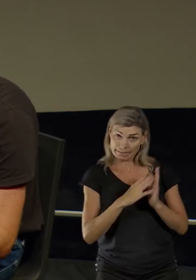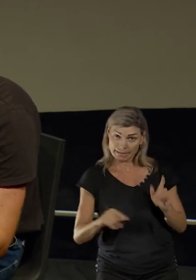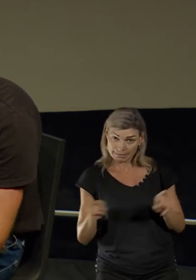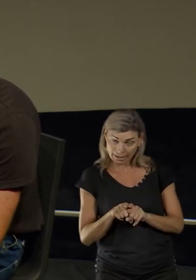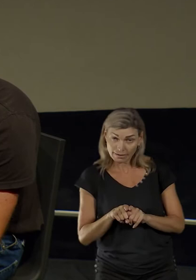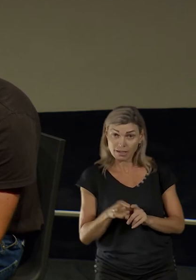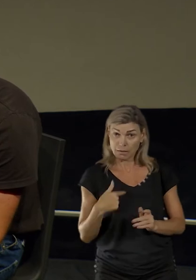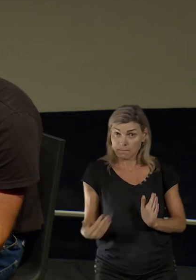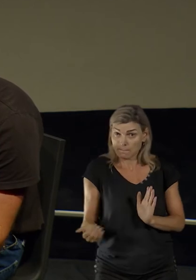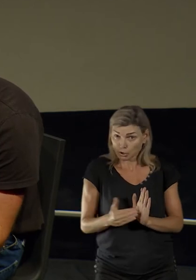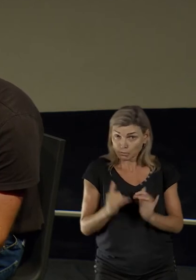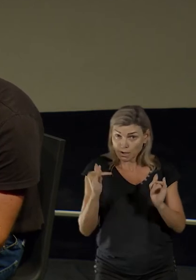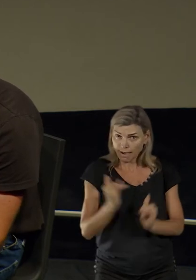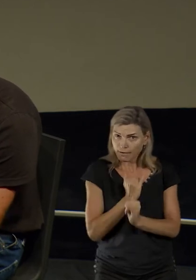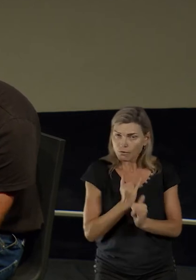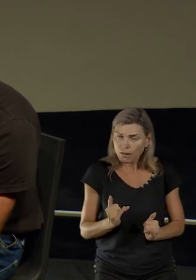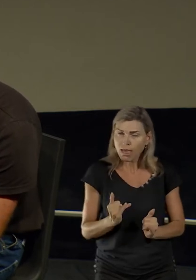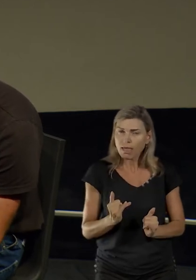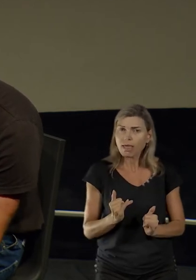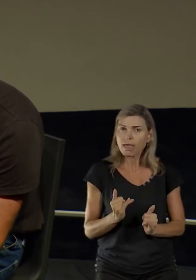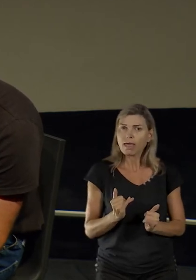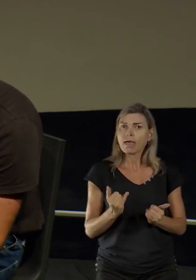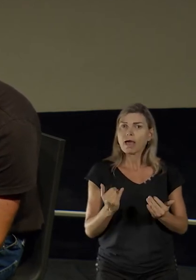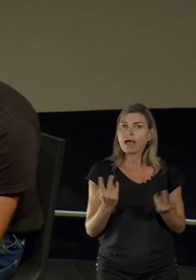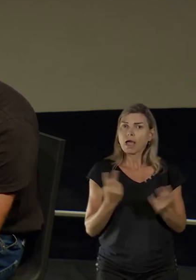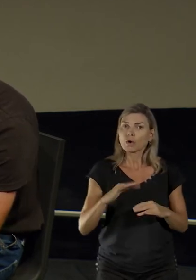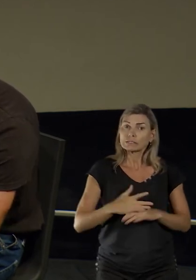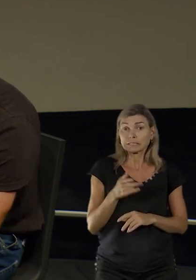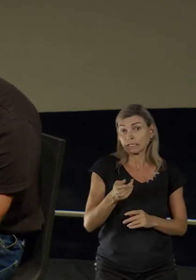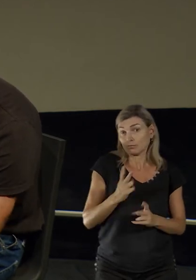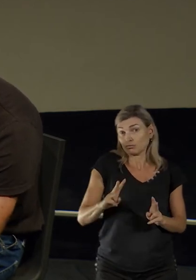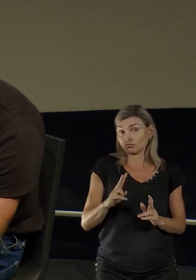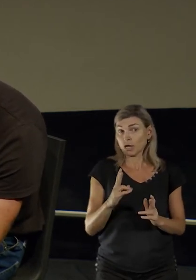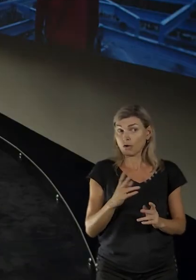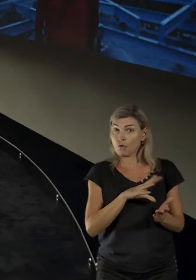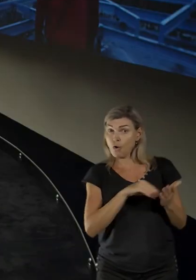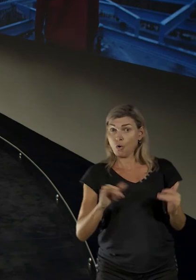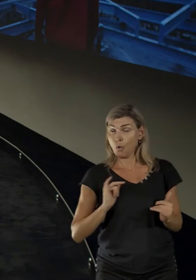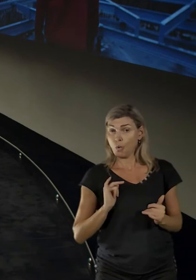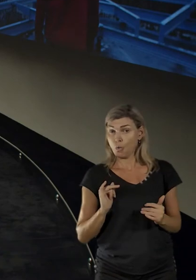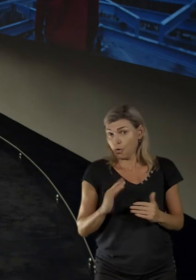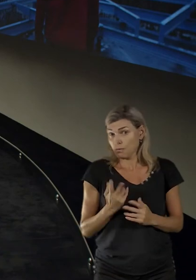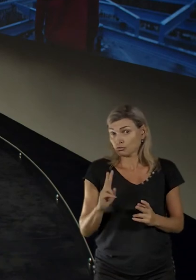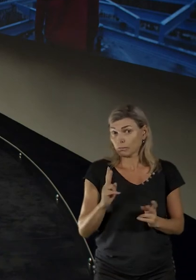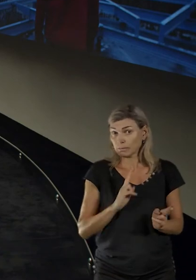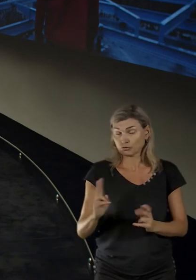A jestli by takováhle energie nebyla zajímavá. Já jsem rád, že vás to baví. Ale nemůžeme úplně utéct z té výškové hladiny.